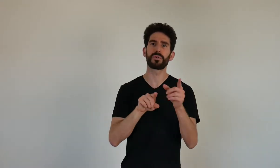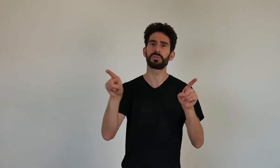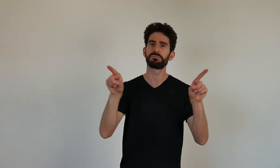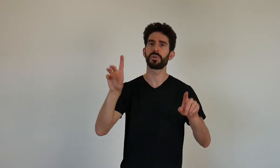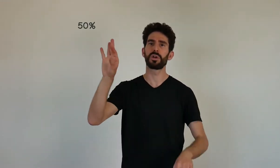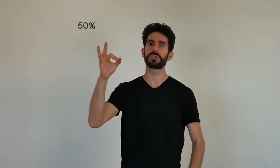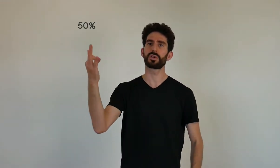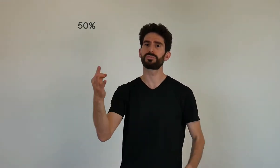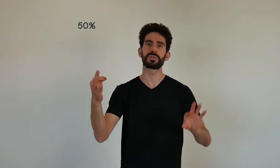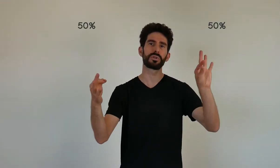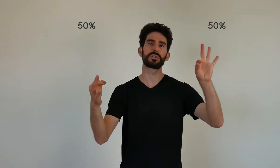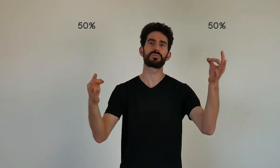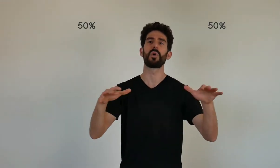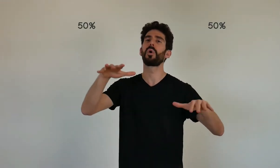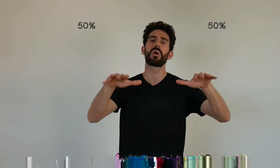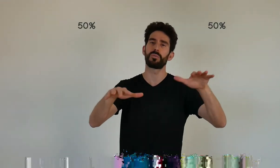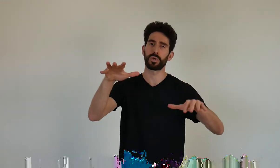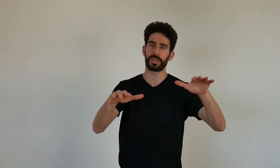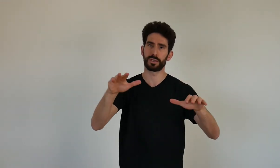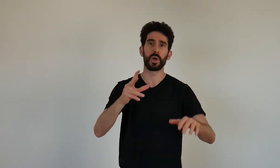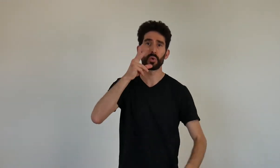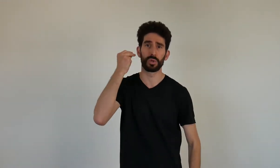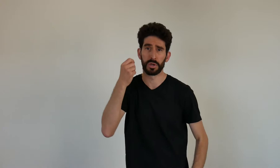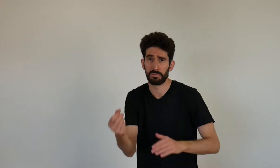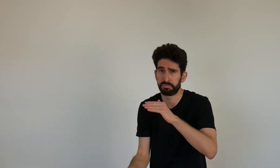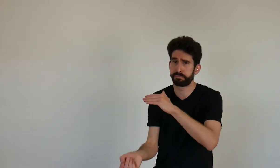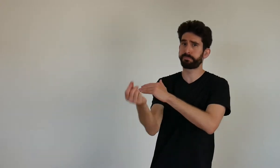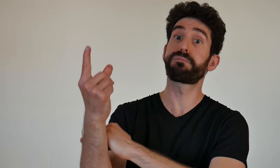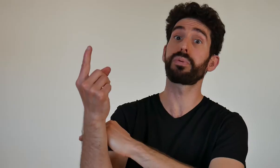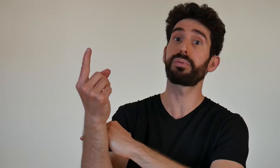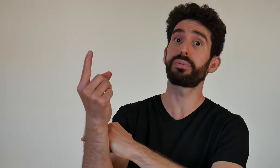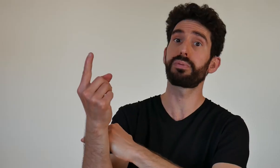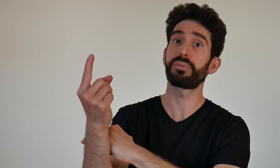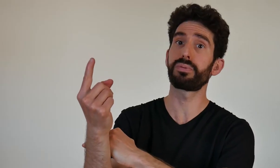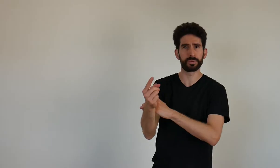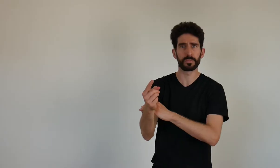est de 50% en moyenne. Les humains sont plus originaux :